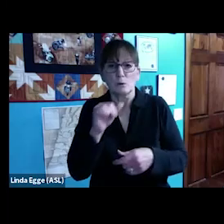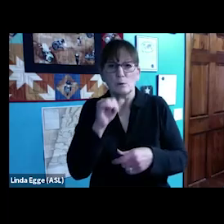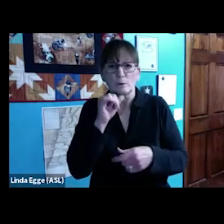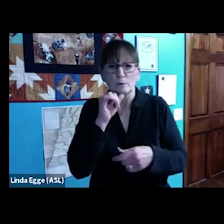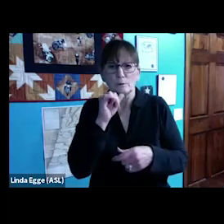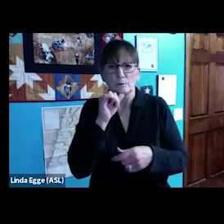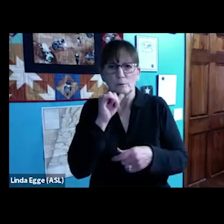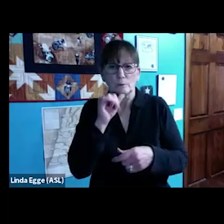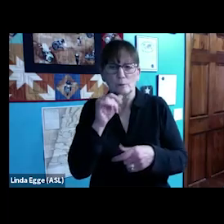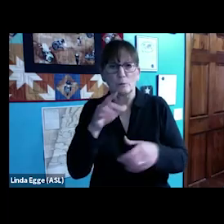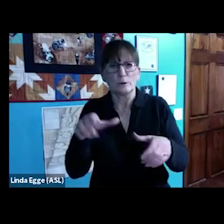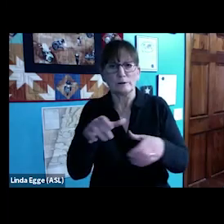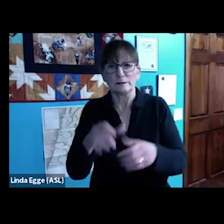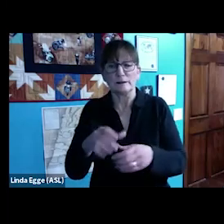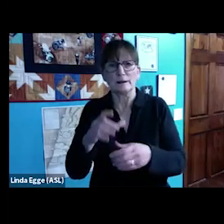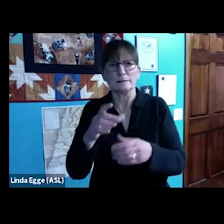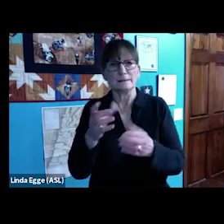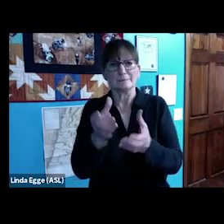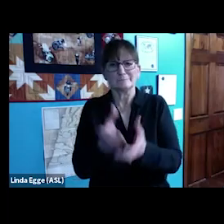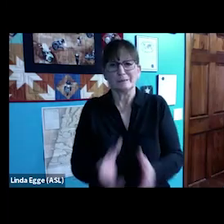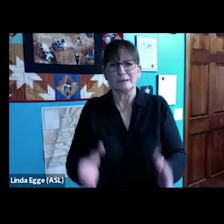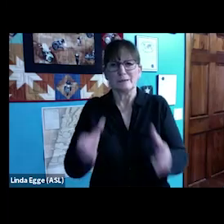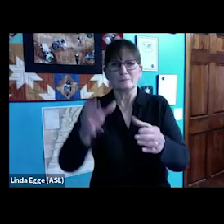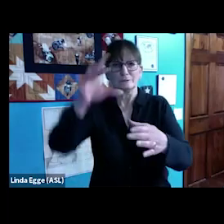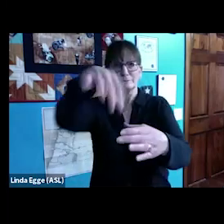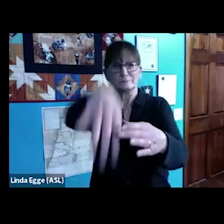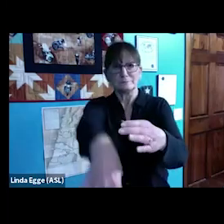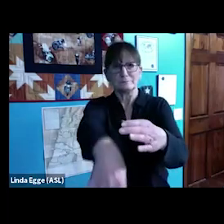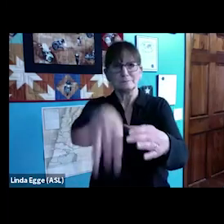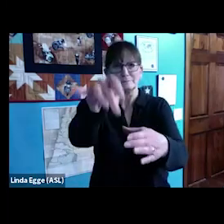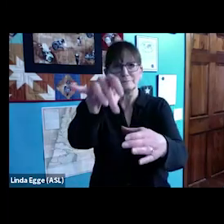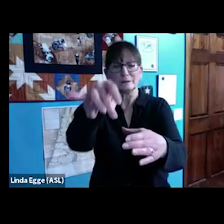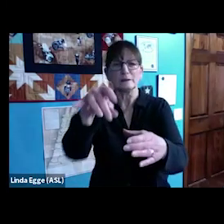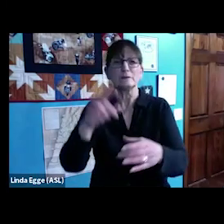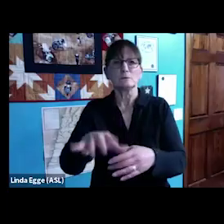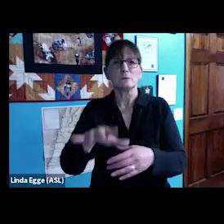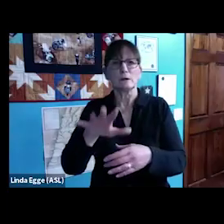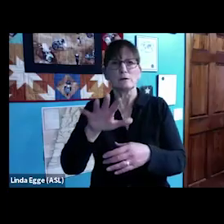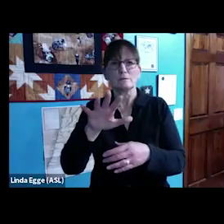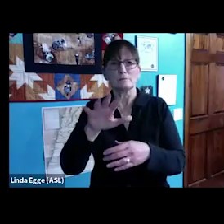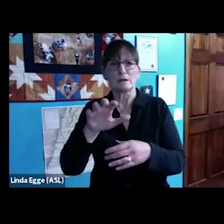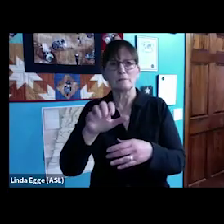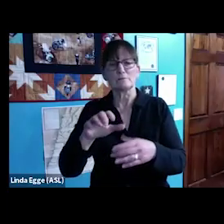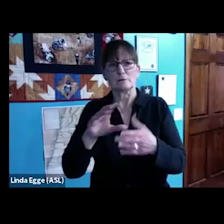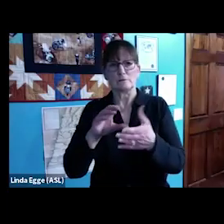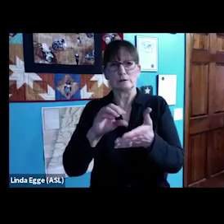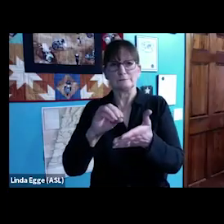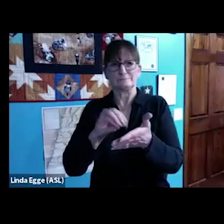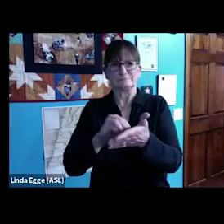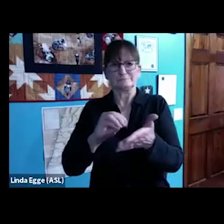números de reclamaciones y cualquier otra cosa pertinente para ayudarme a mantener el rumbo en una hoja de cálculo.